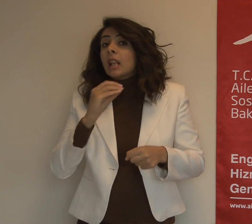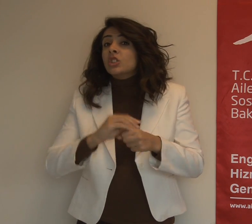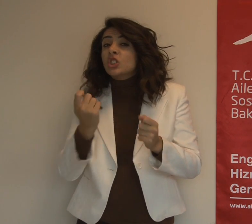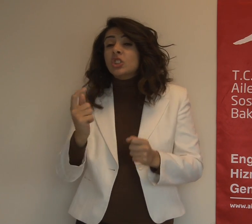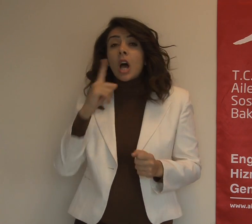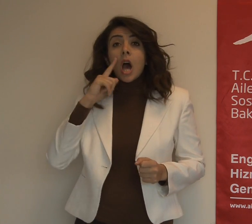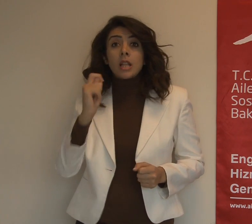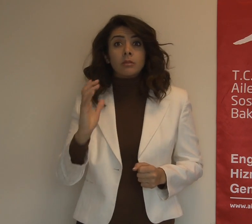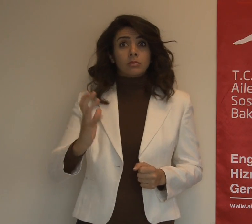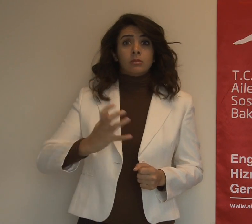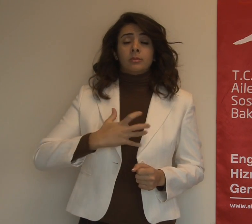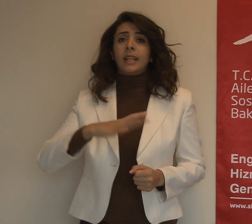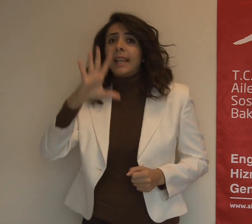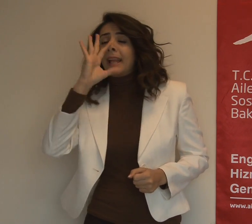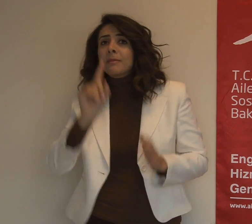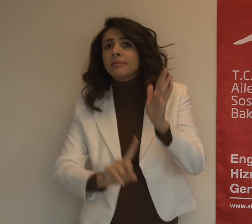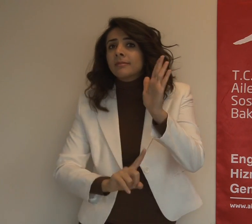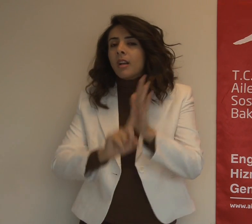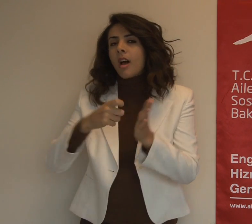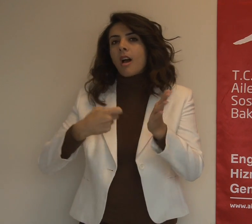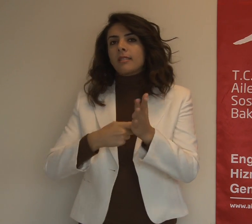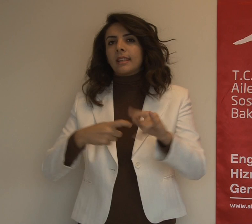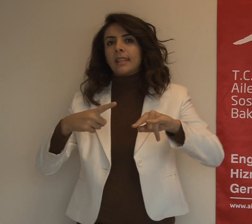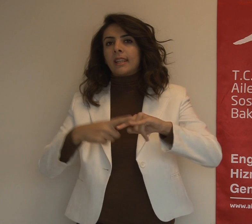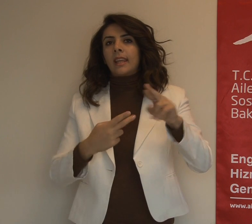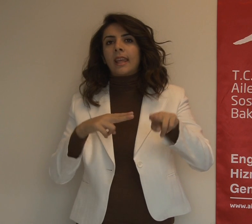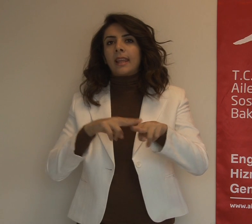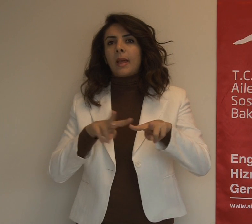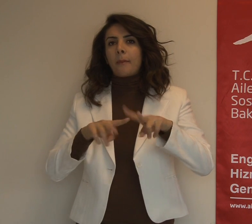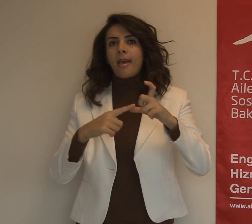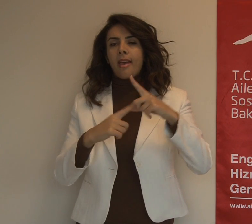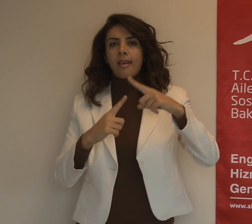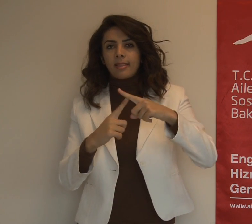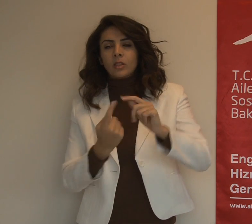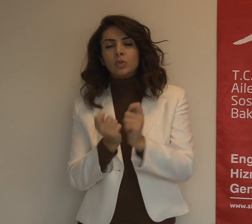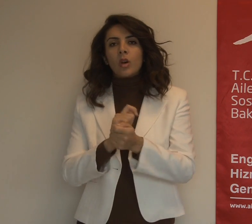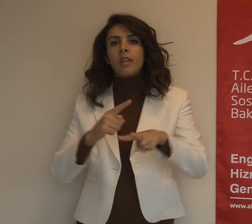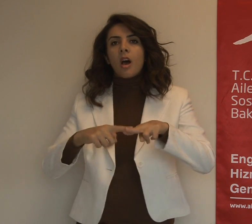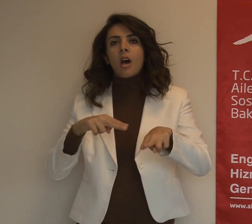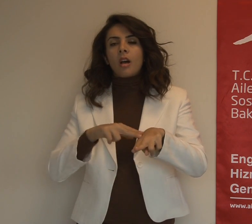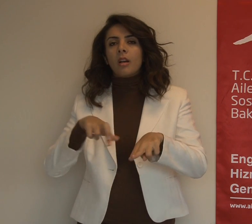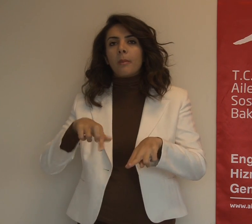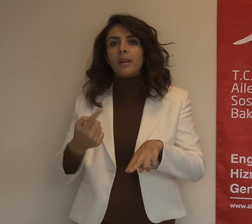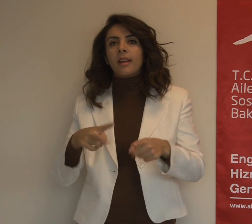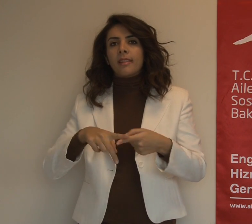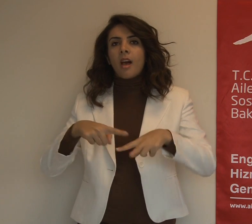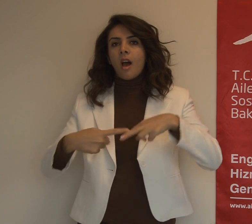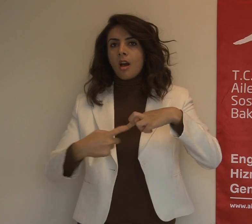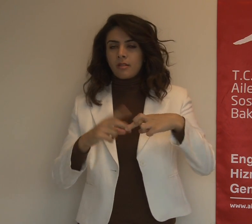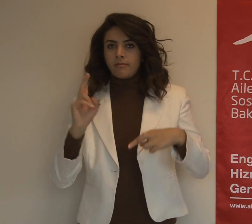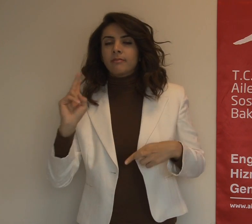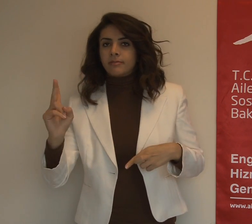yılın iş adamı olarak Hikmet Akpınar'a,